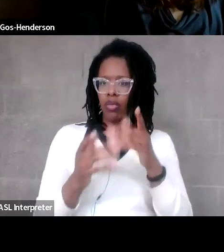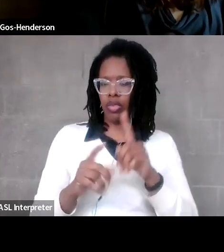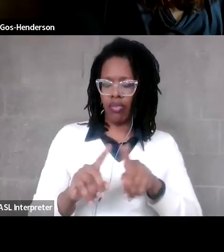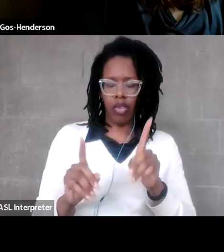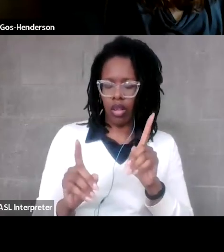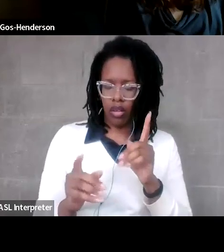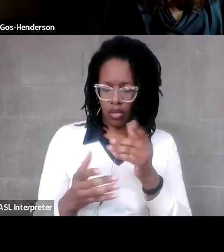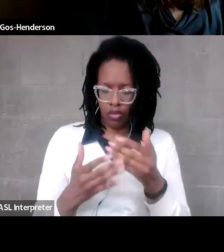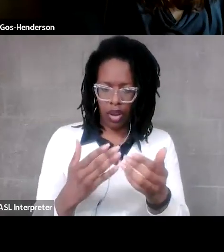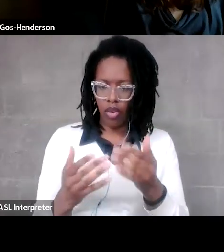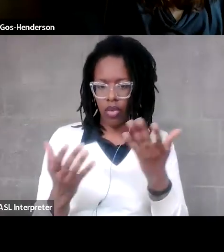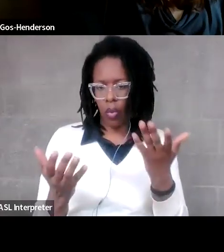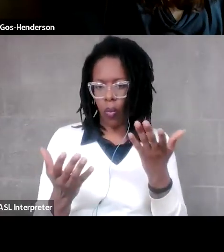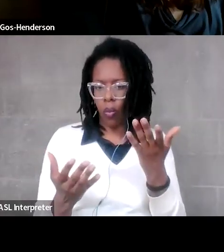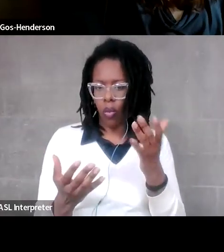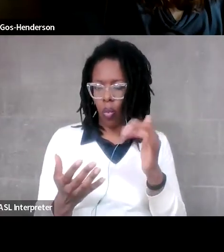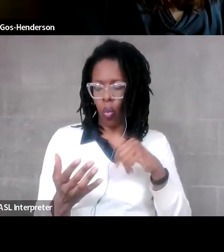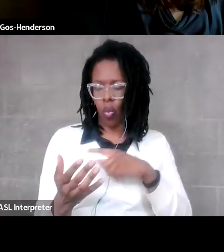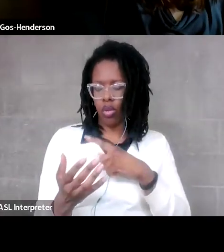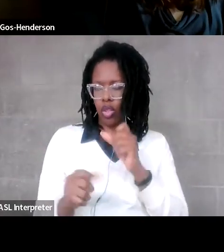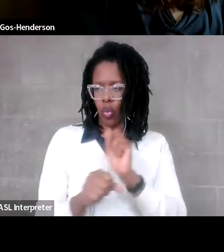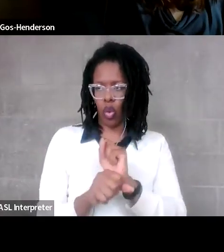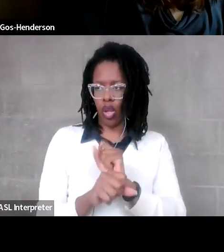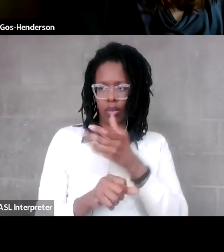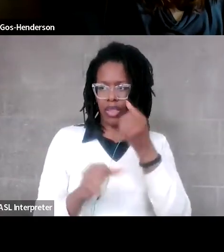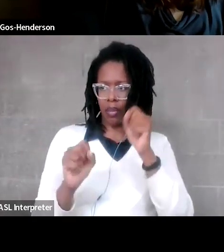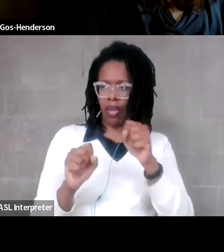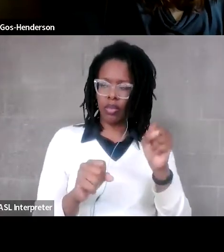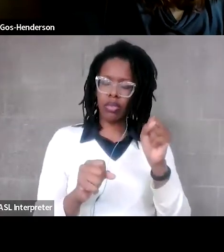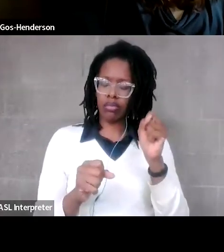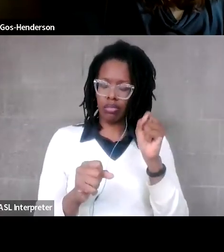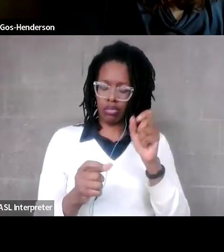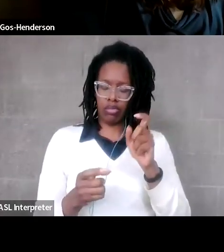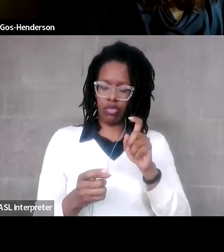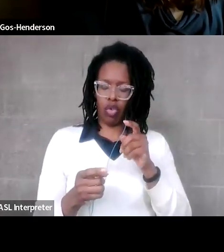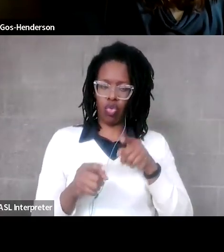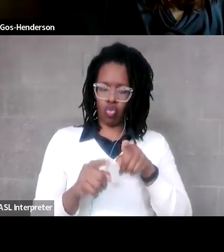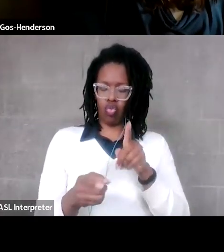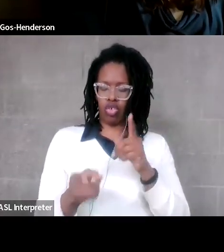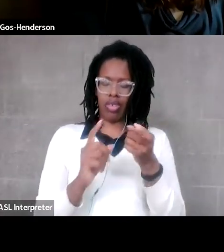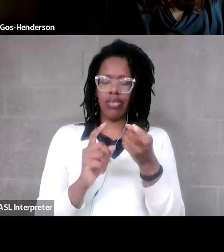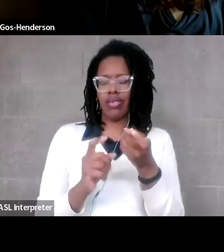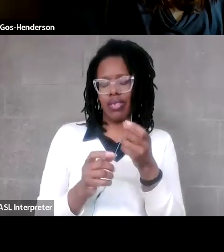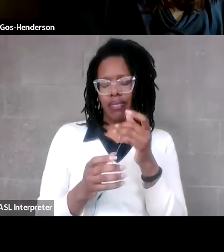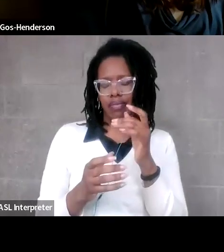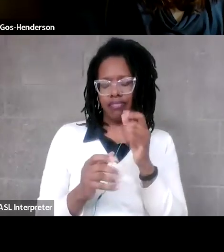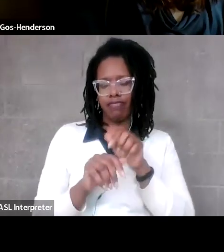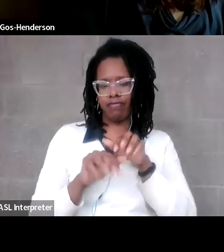Y estaremos haciendo todo lo posible para comunicarte eso a medida que lo sepamos,